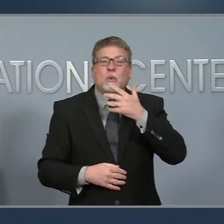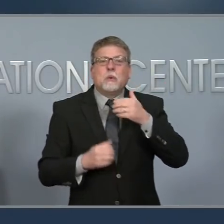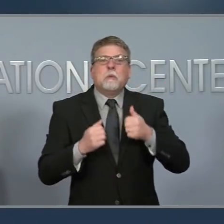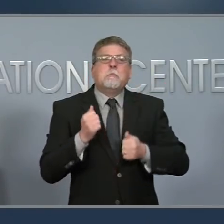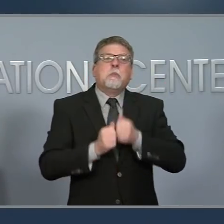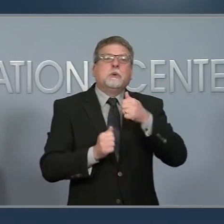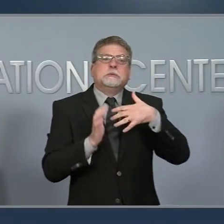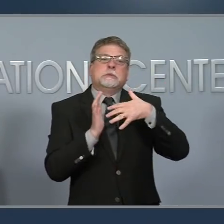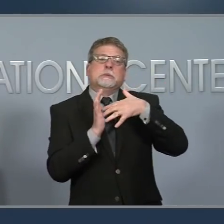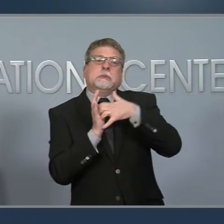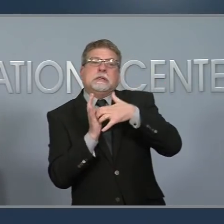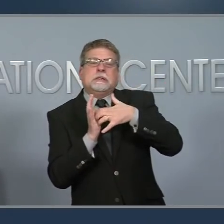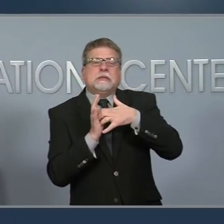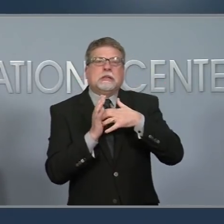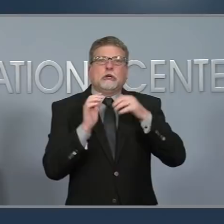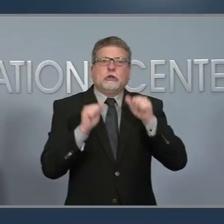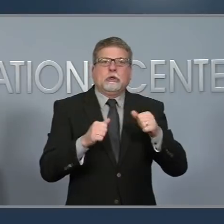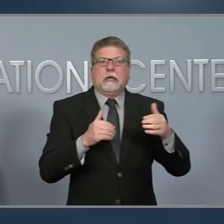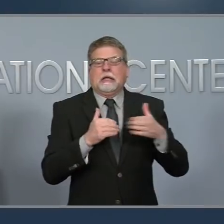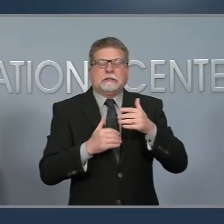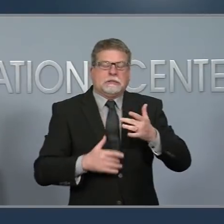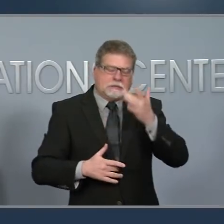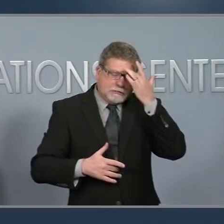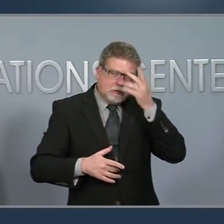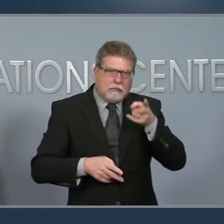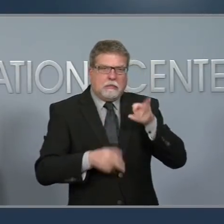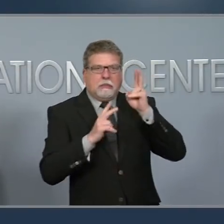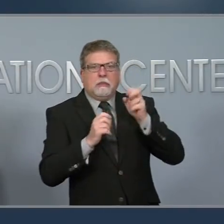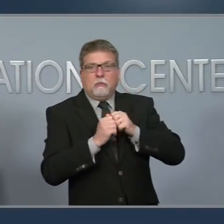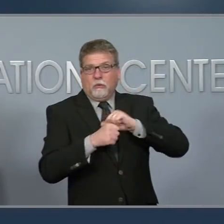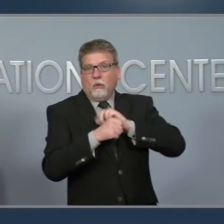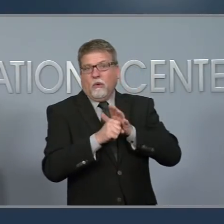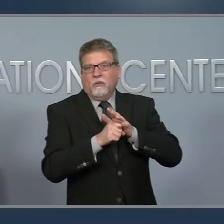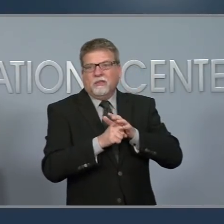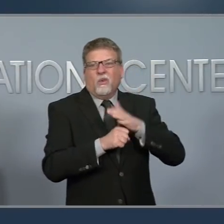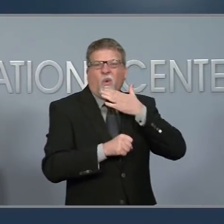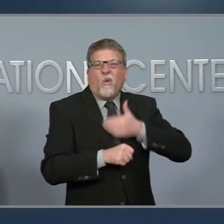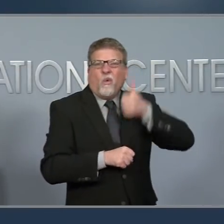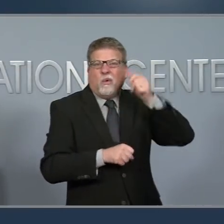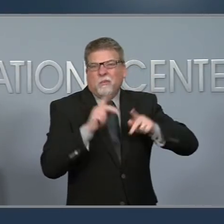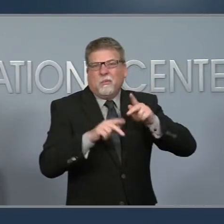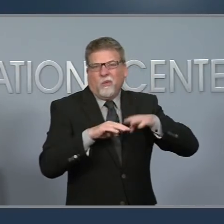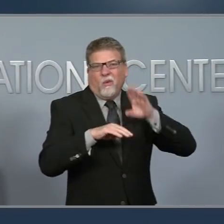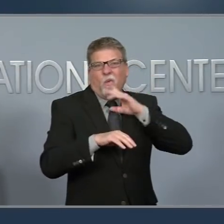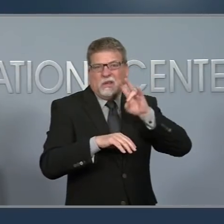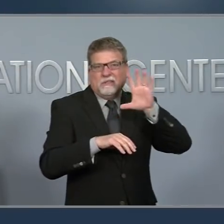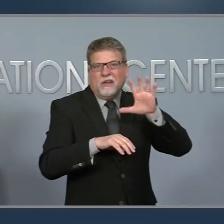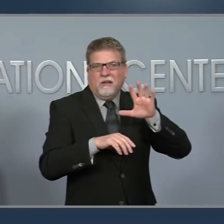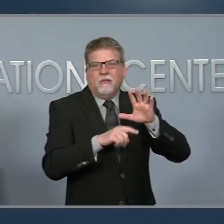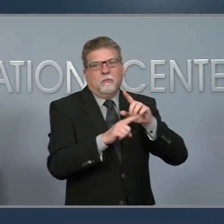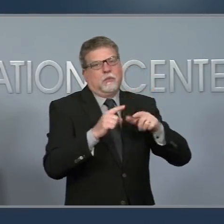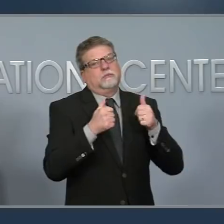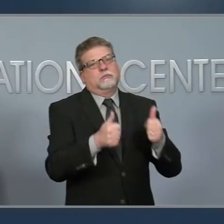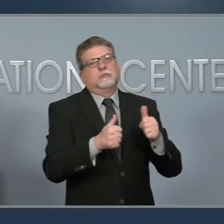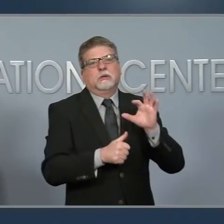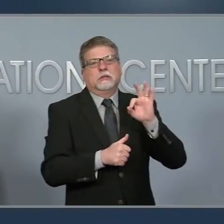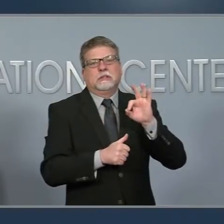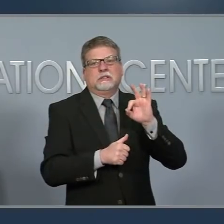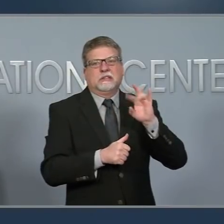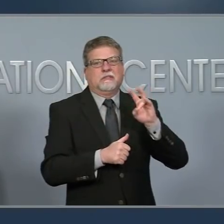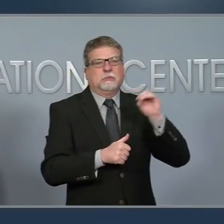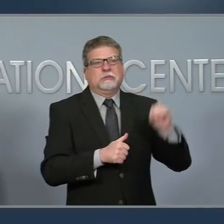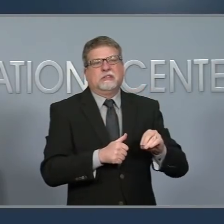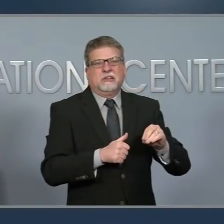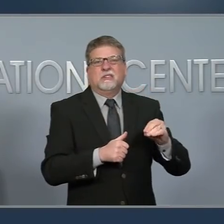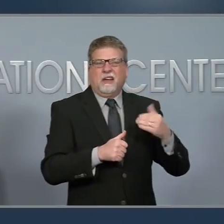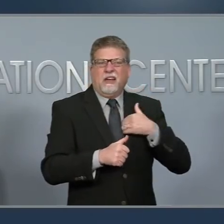menos, una dosis Aparisi por